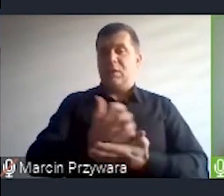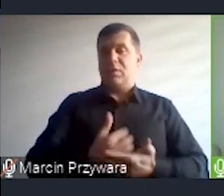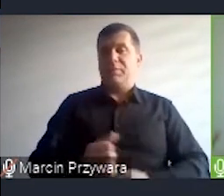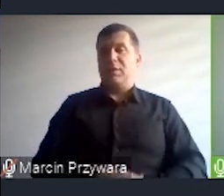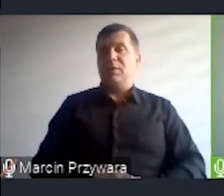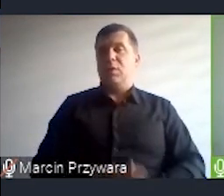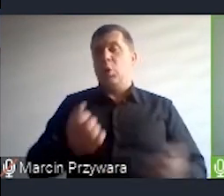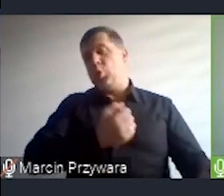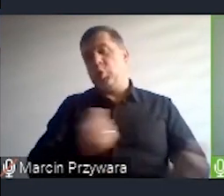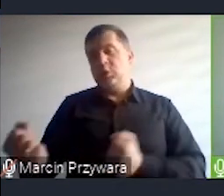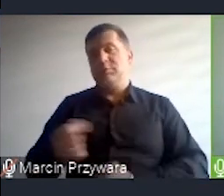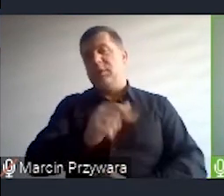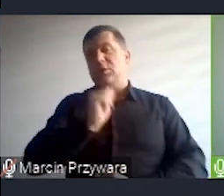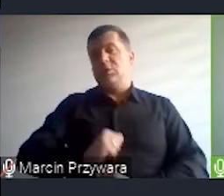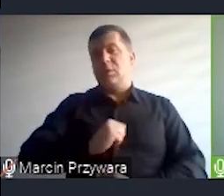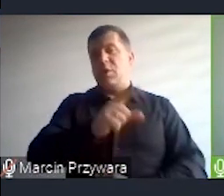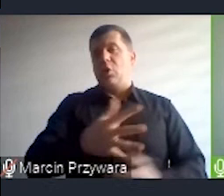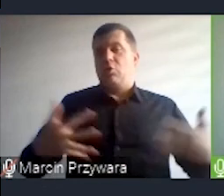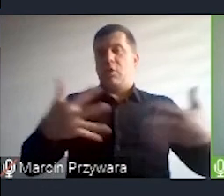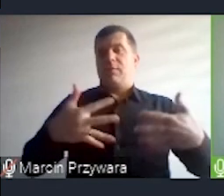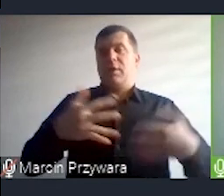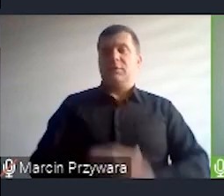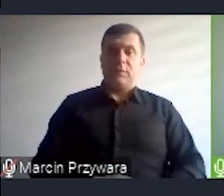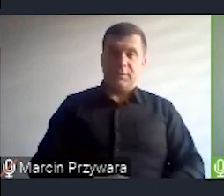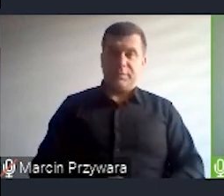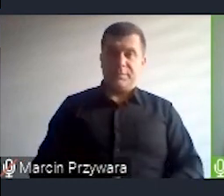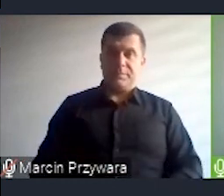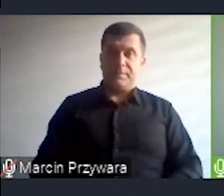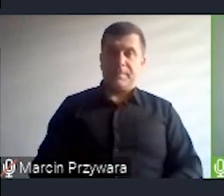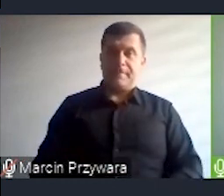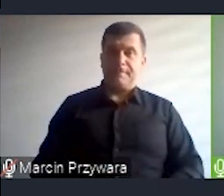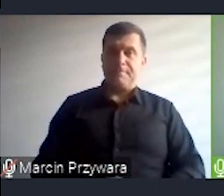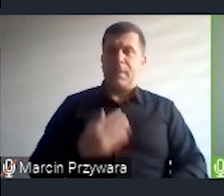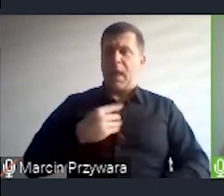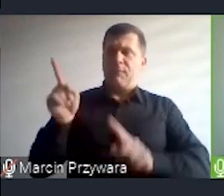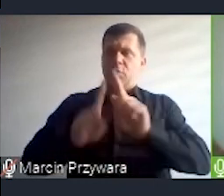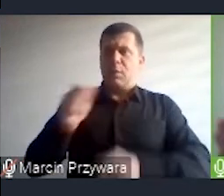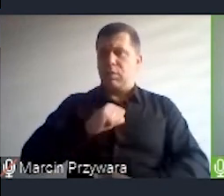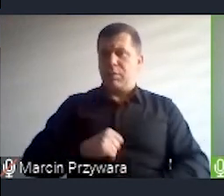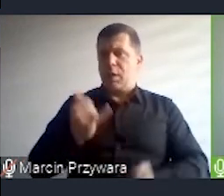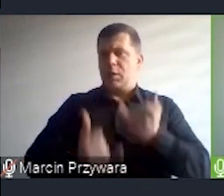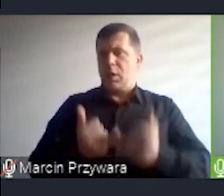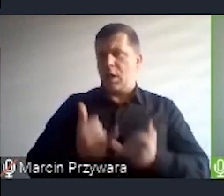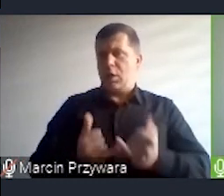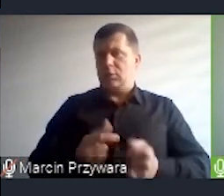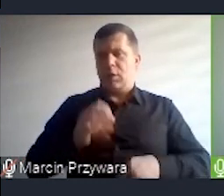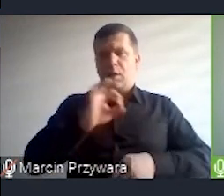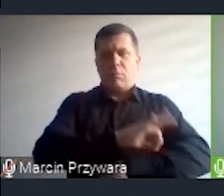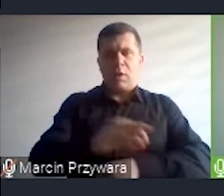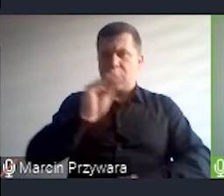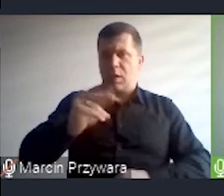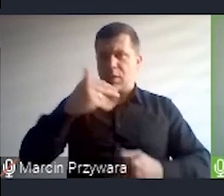utrzymywali siebie jako stowarzyszenie”. I tłumaczę burmistrzowi, że jeśli projekt się nie skończył,